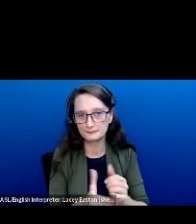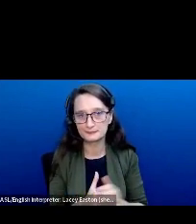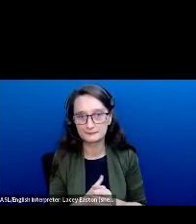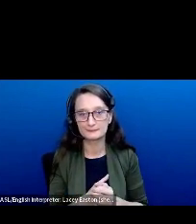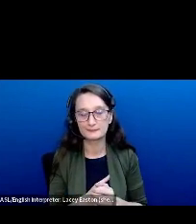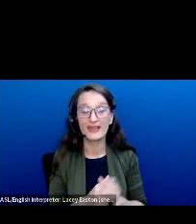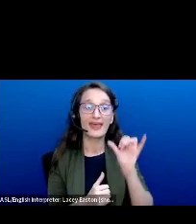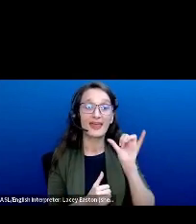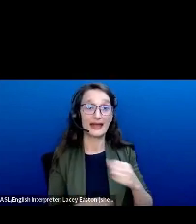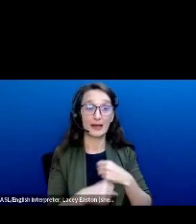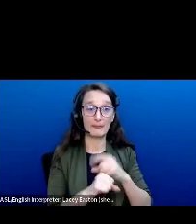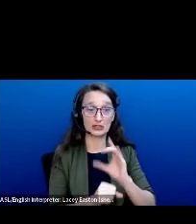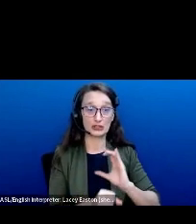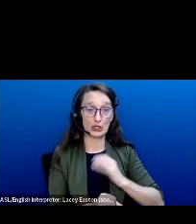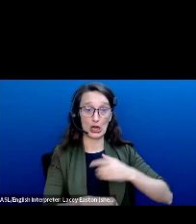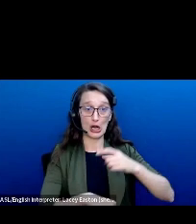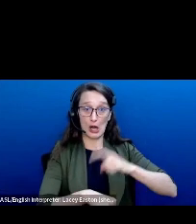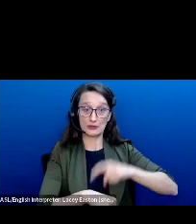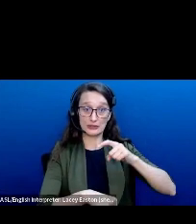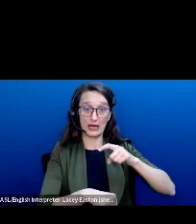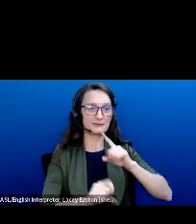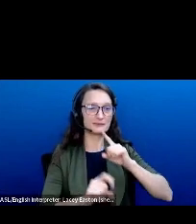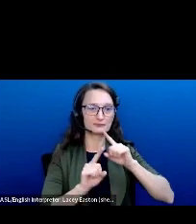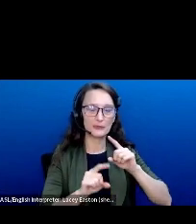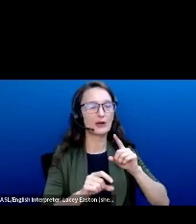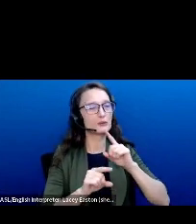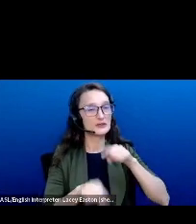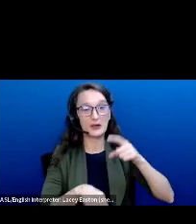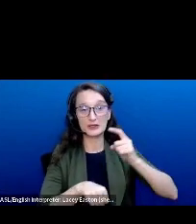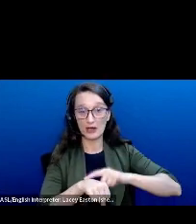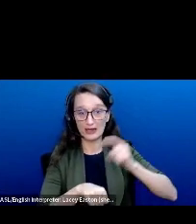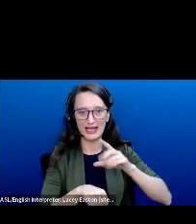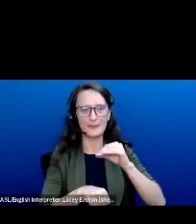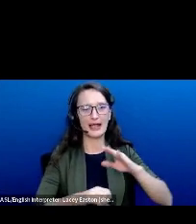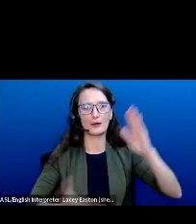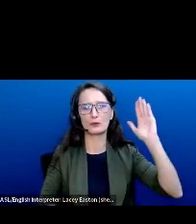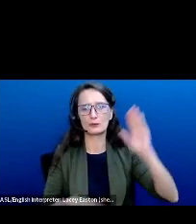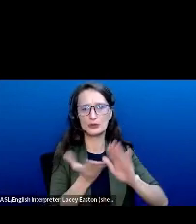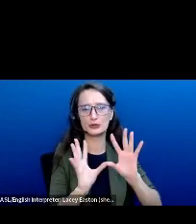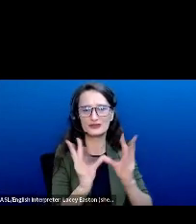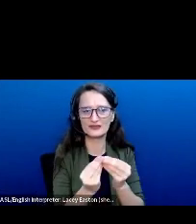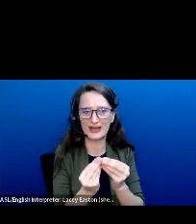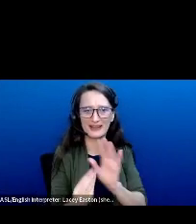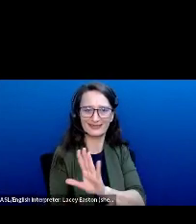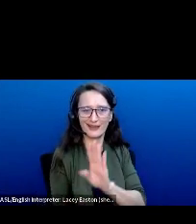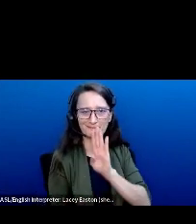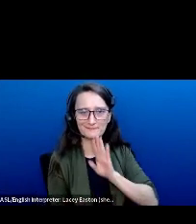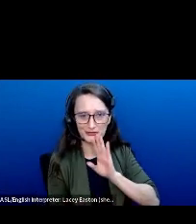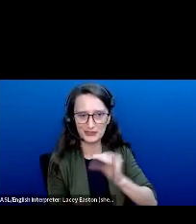una respuesta oportuna y reduce la frustración de las familias que buscan ayuda. Por último, si una inquietud